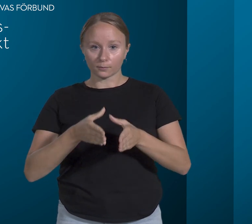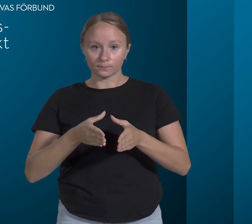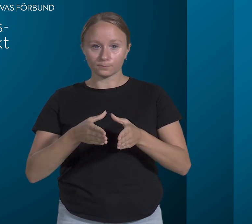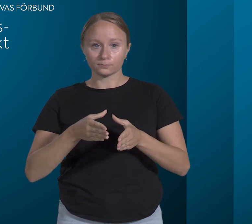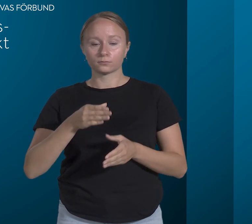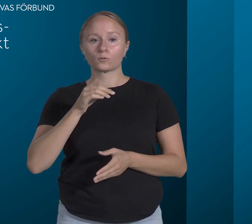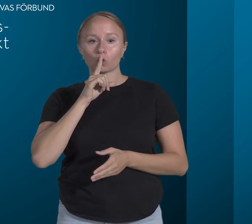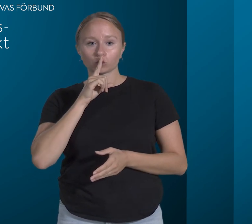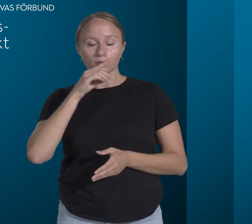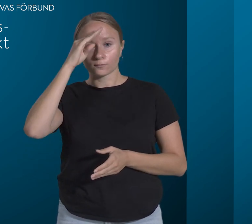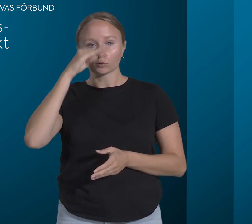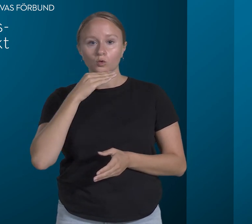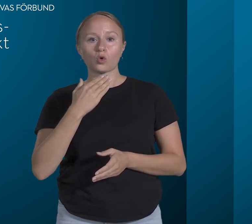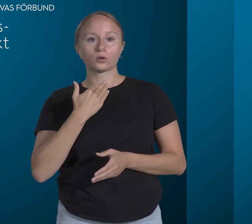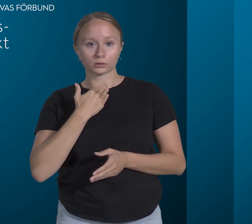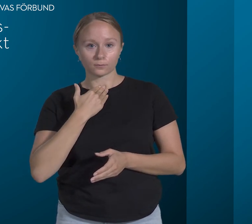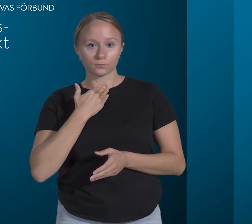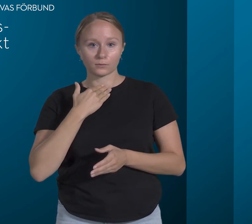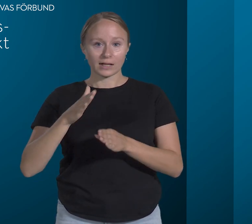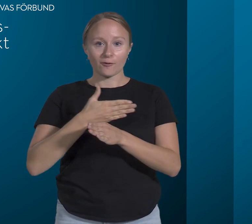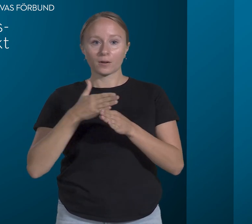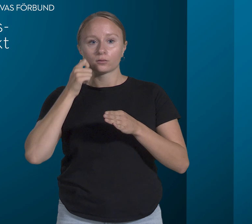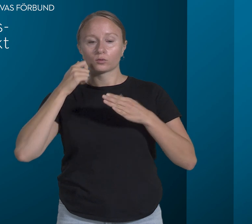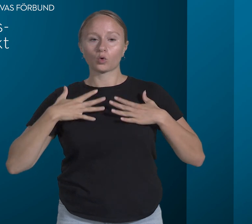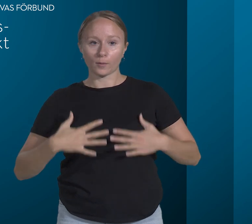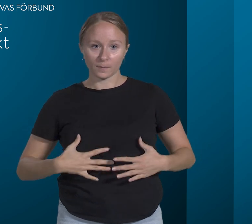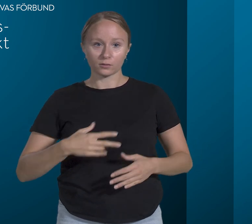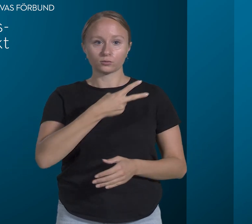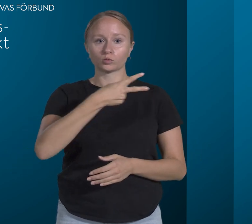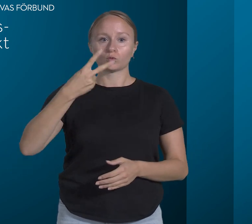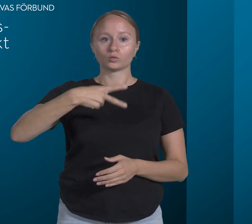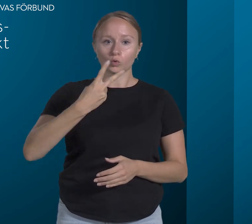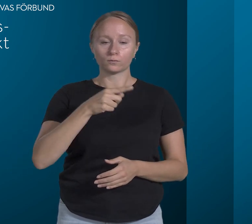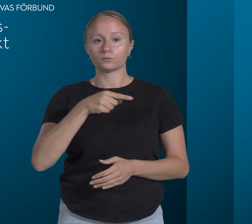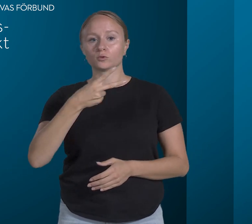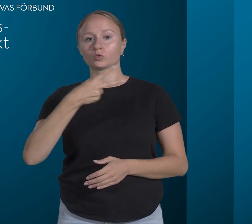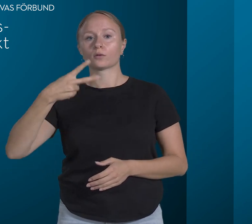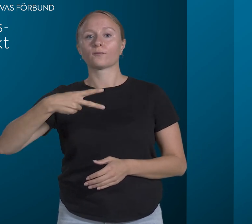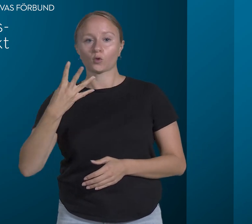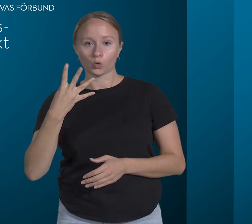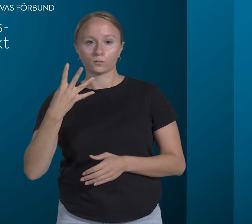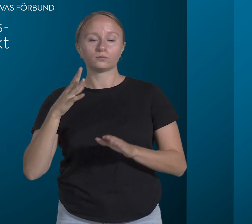Rösterna från ett tyst folk - renoverade kroppar (2022-2024), -